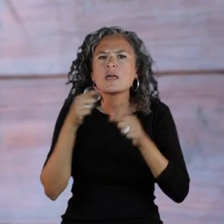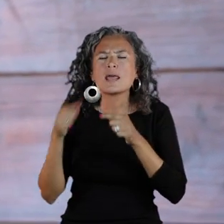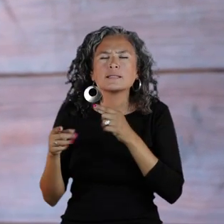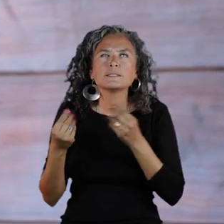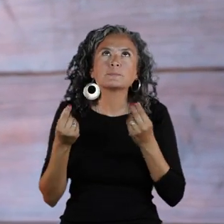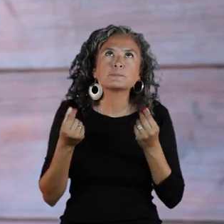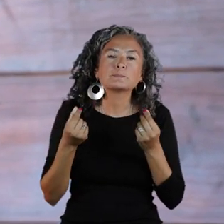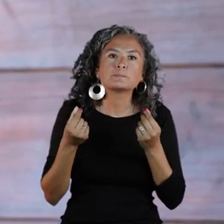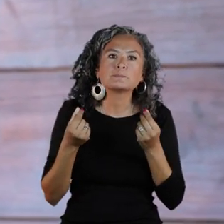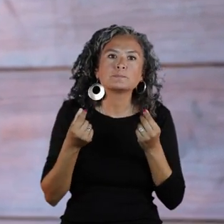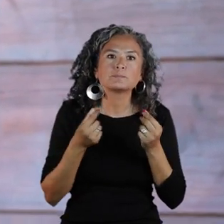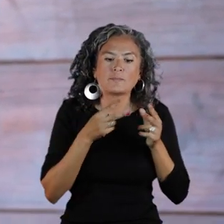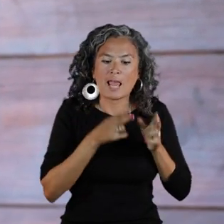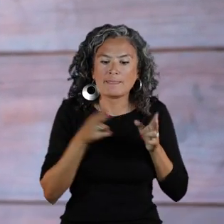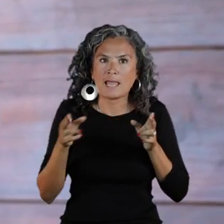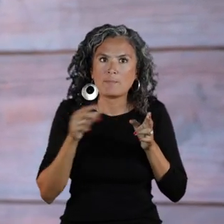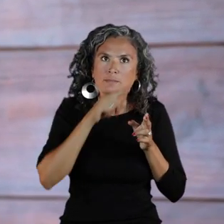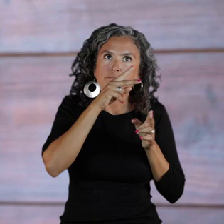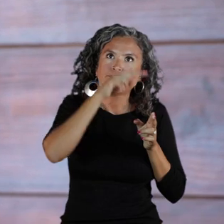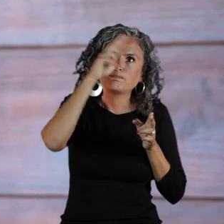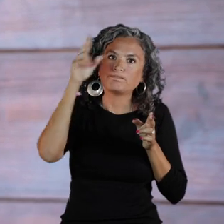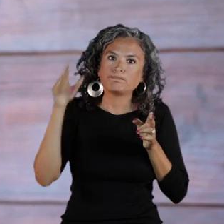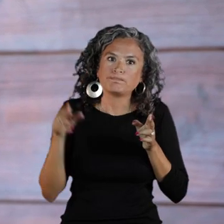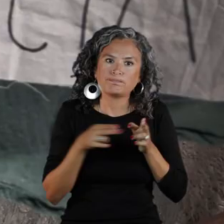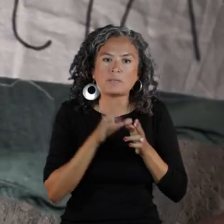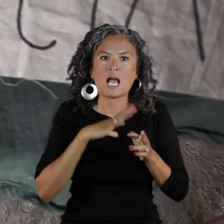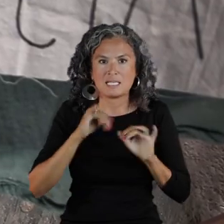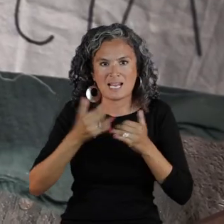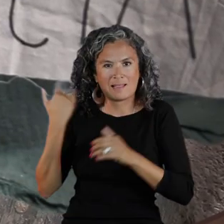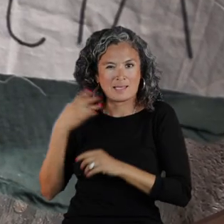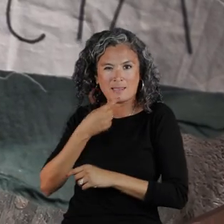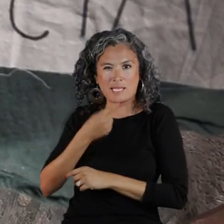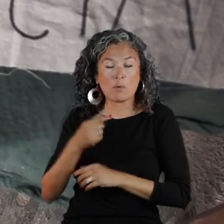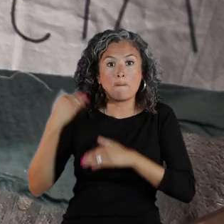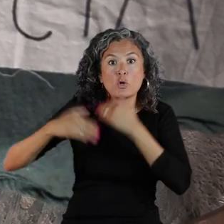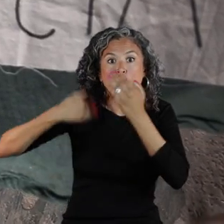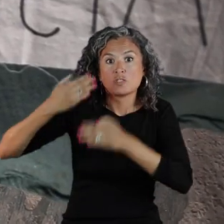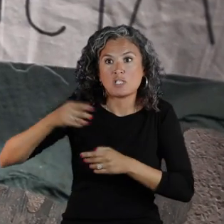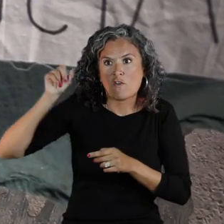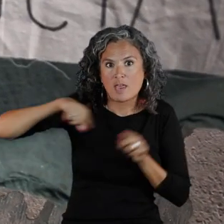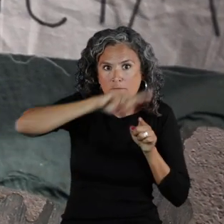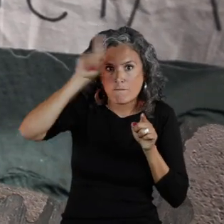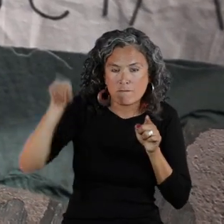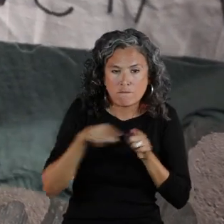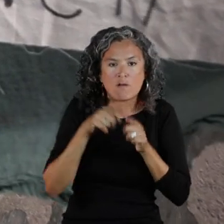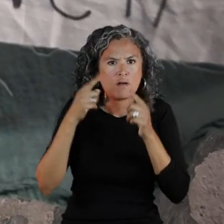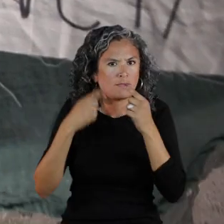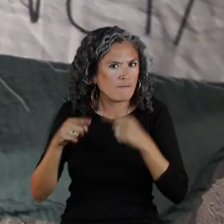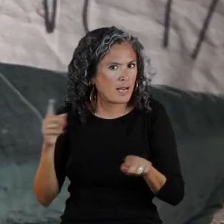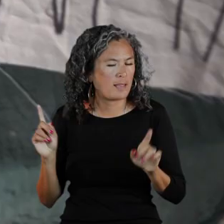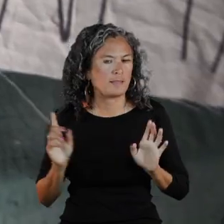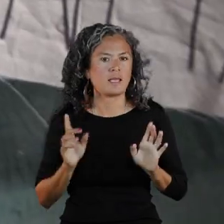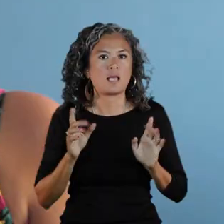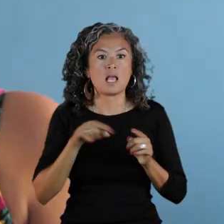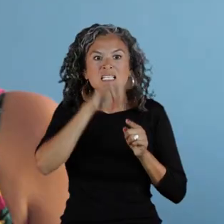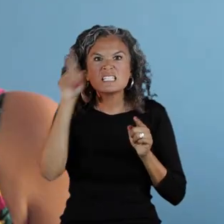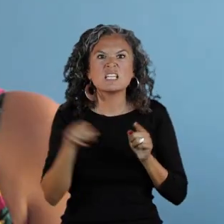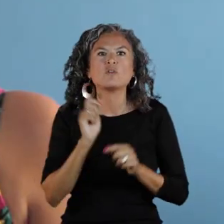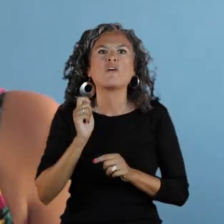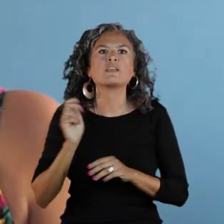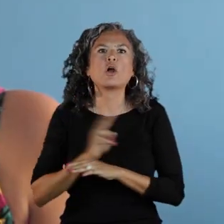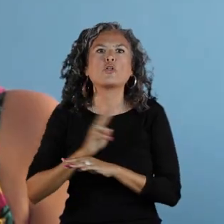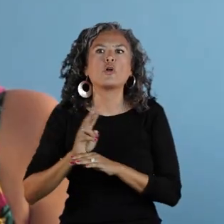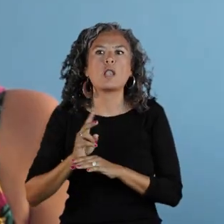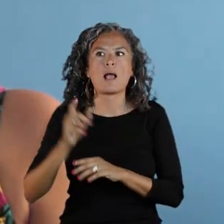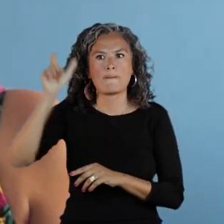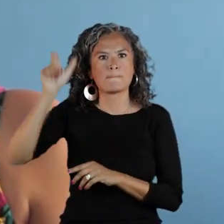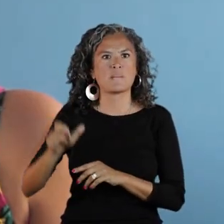por el agresor y que instala la violencia doméstica.